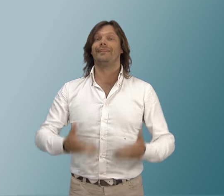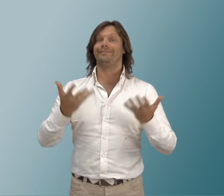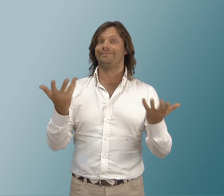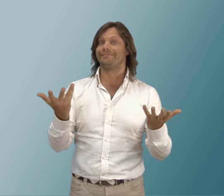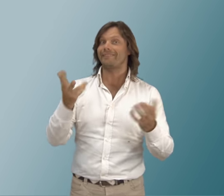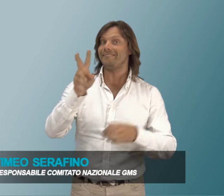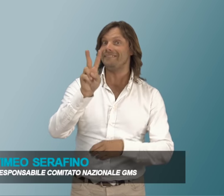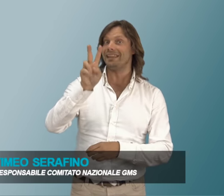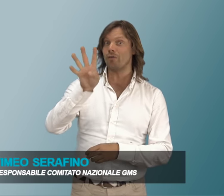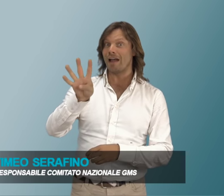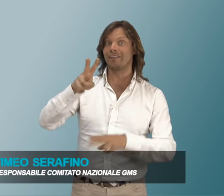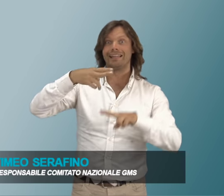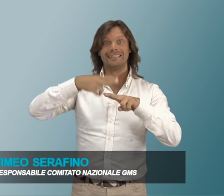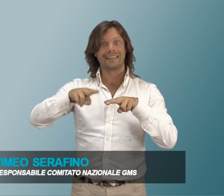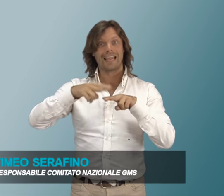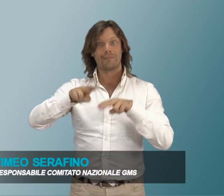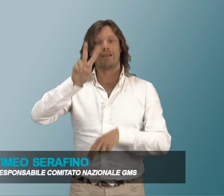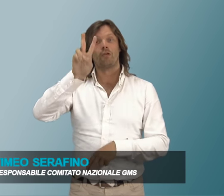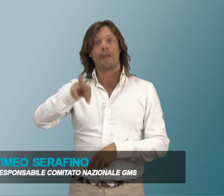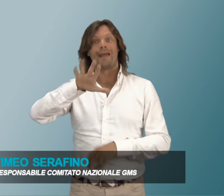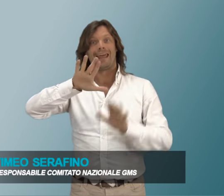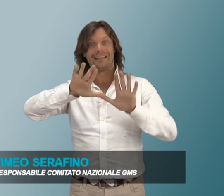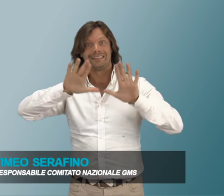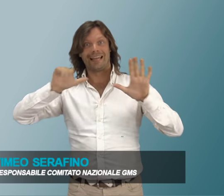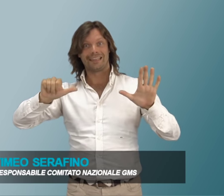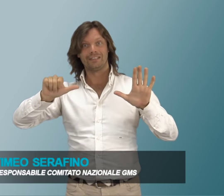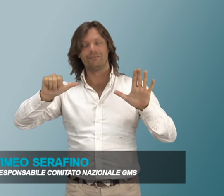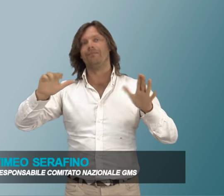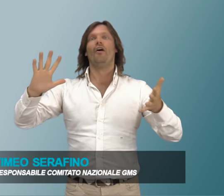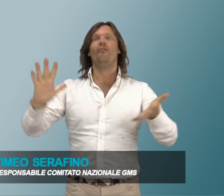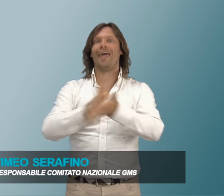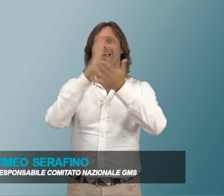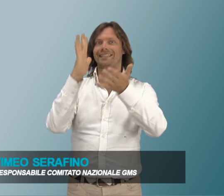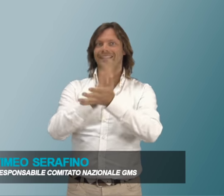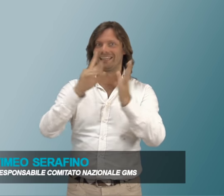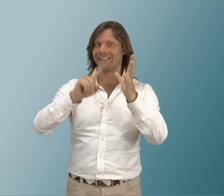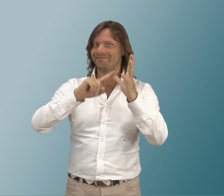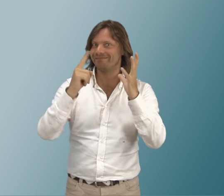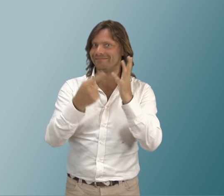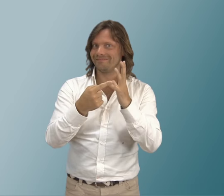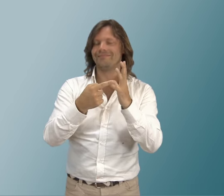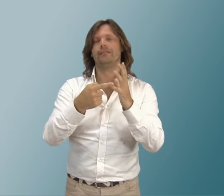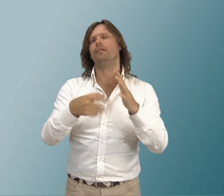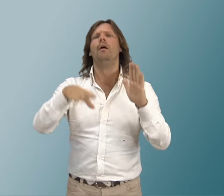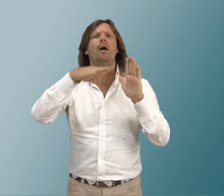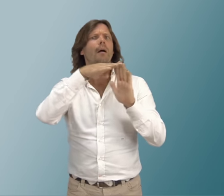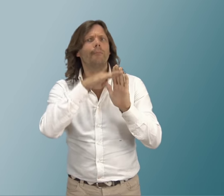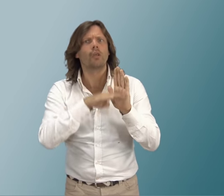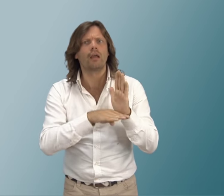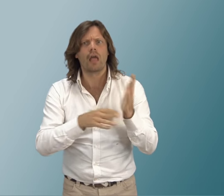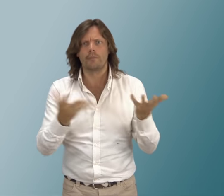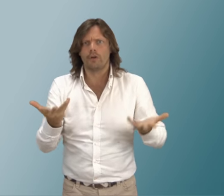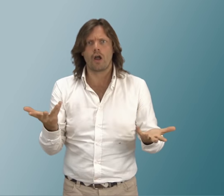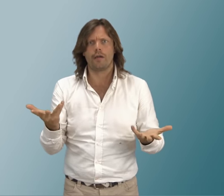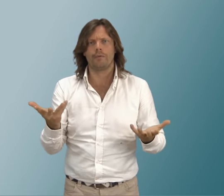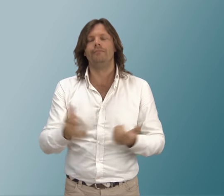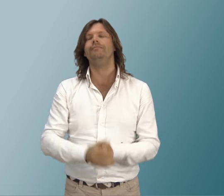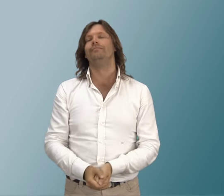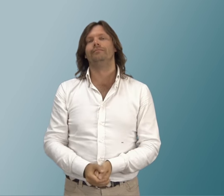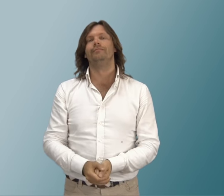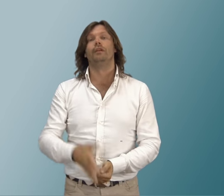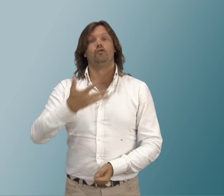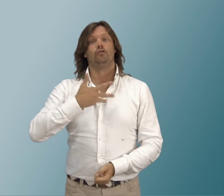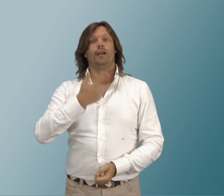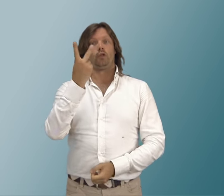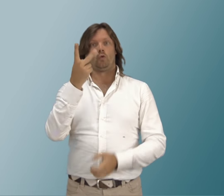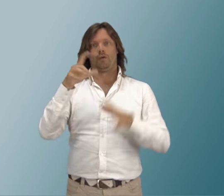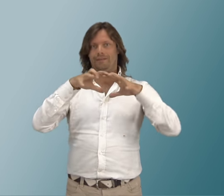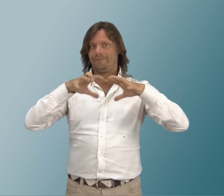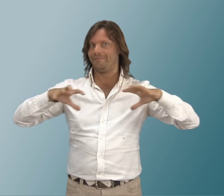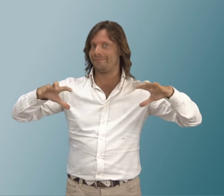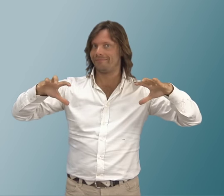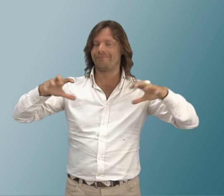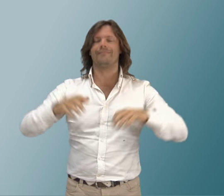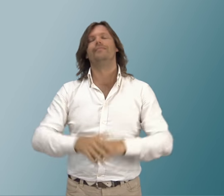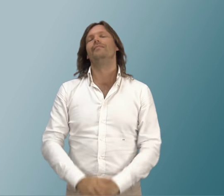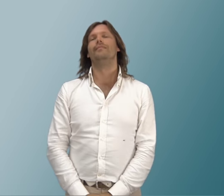Il 24 settembre 2016 c'è la Giornata Mondiale del Sordo, il programma è suddiviso in due parti: